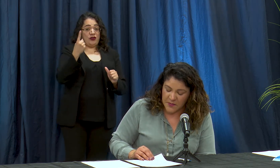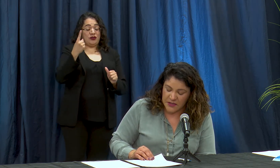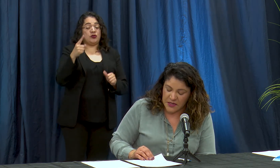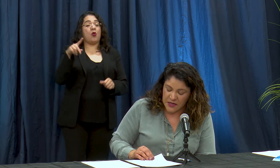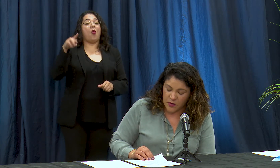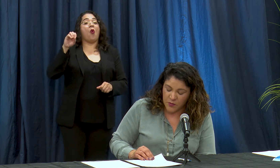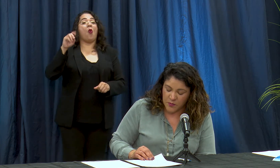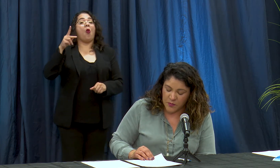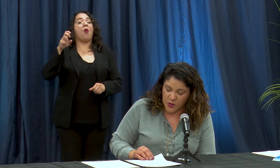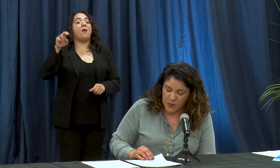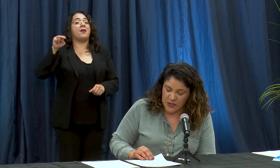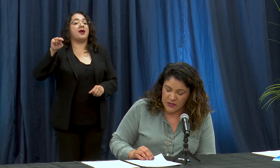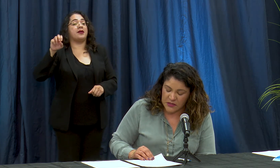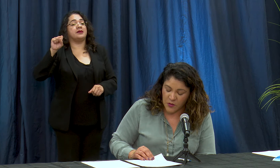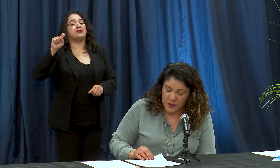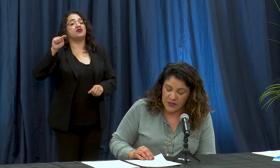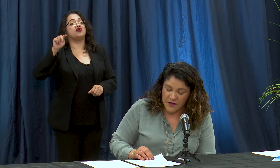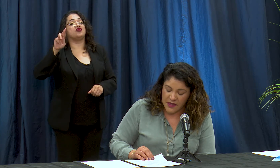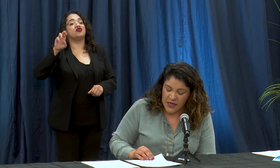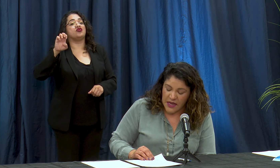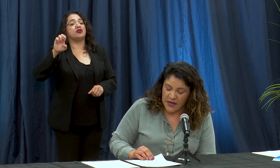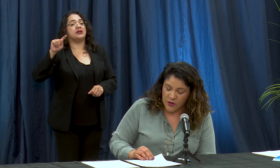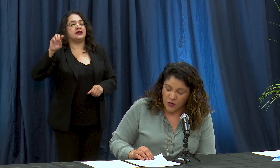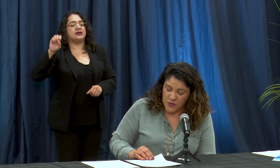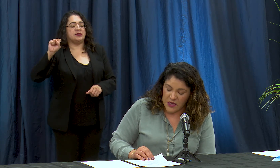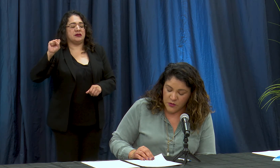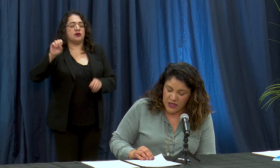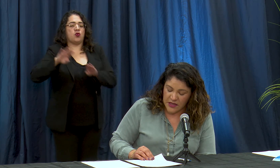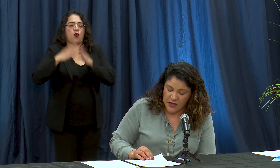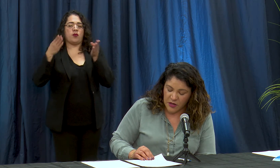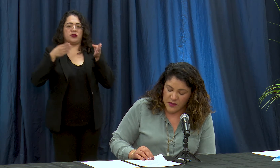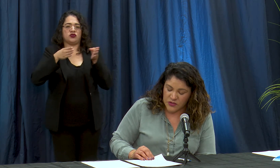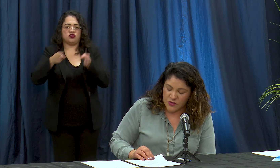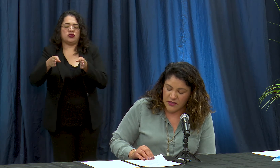mantener con competent Eva Alec oh no Meah una cadena on bitch duran